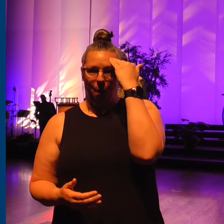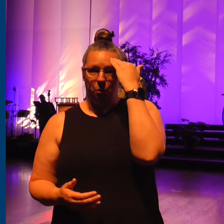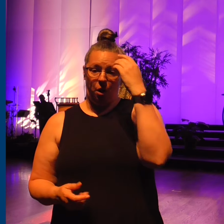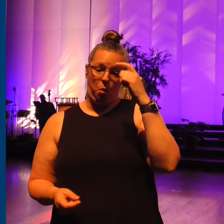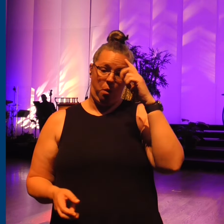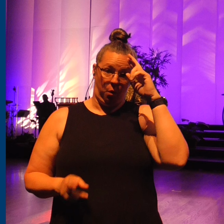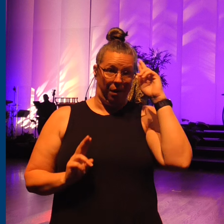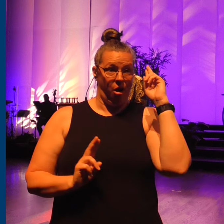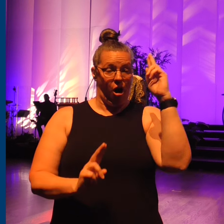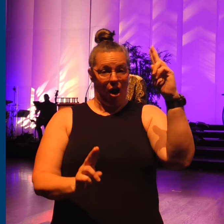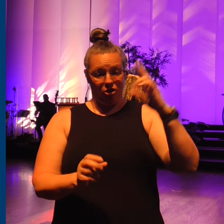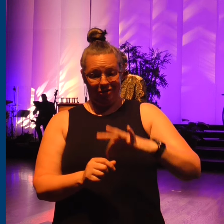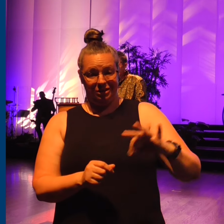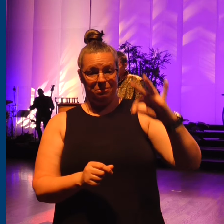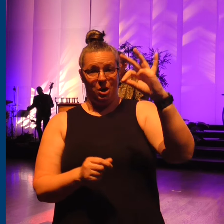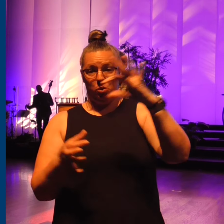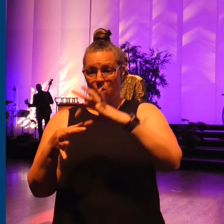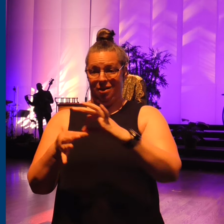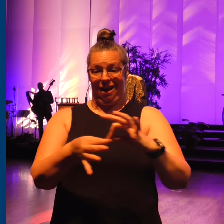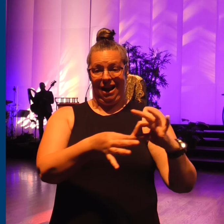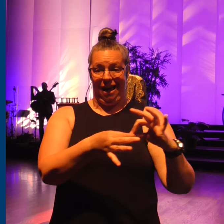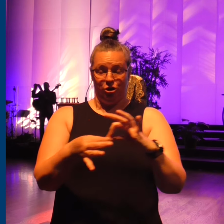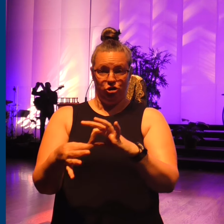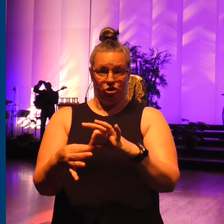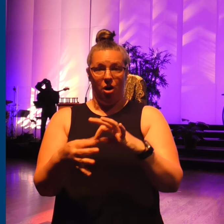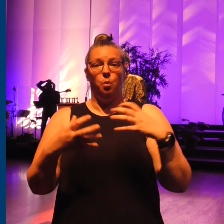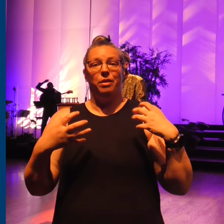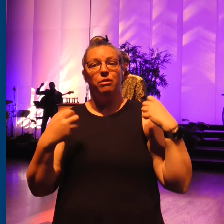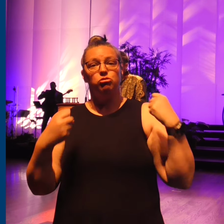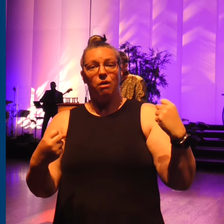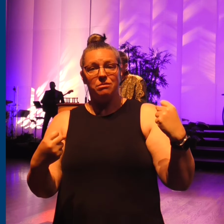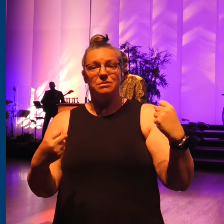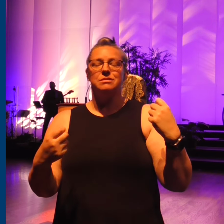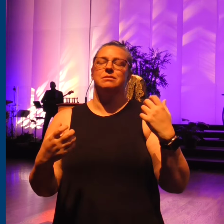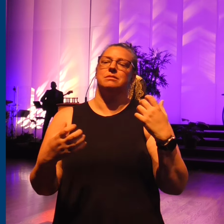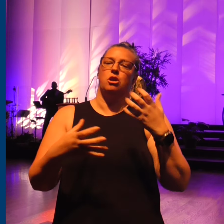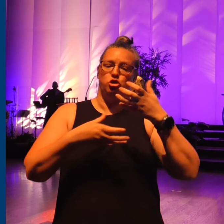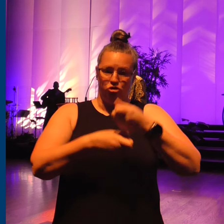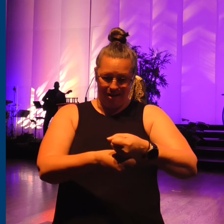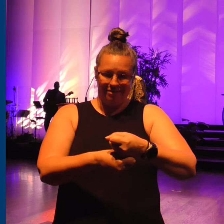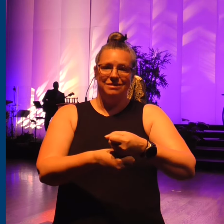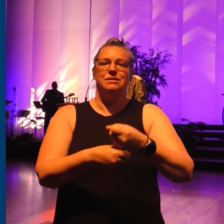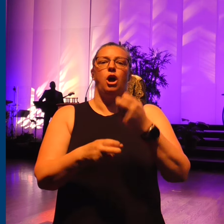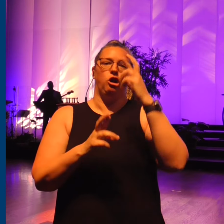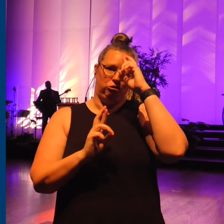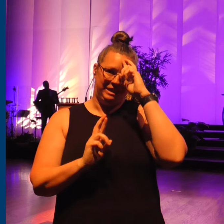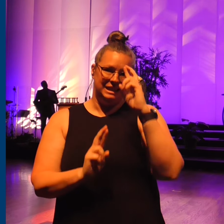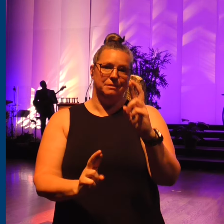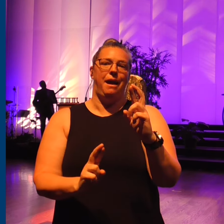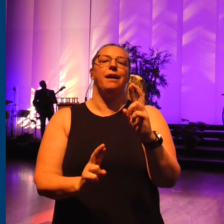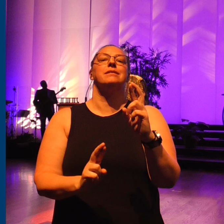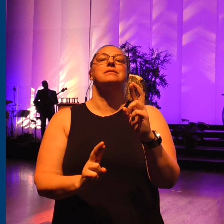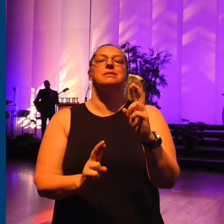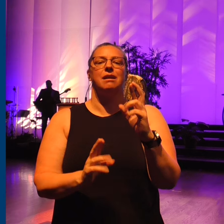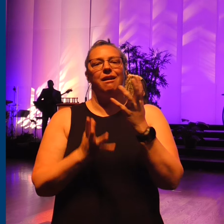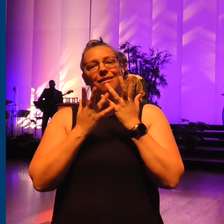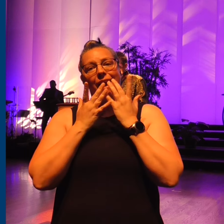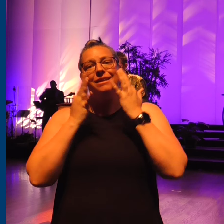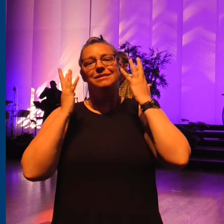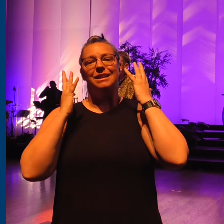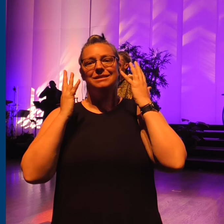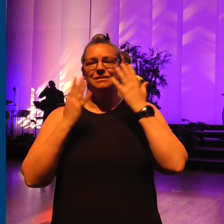conexión espiritual que crece de esa ofrenda con confianza respeto amabilidad y afecto Y Mark